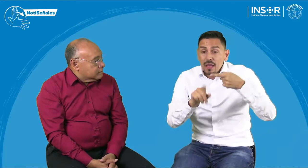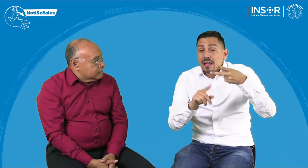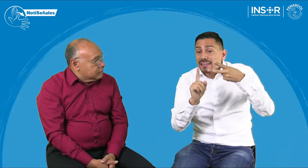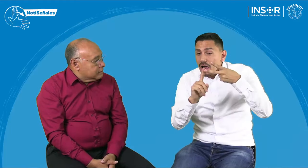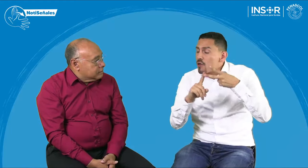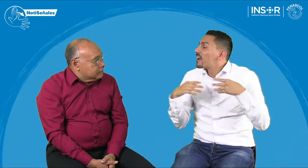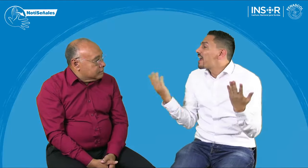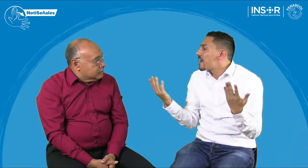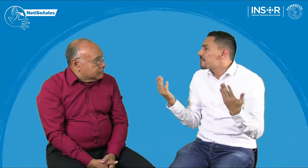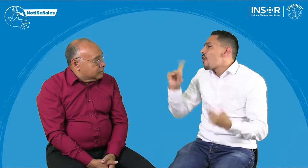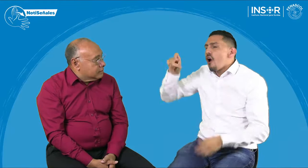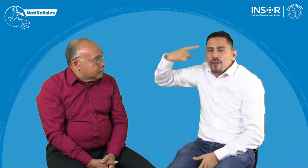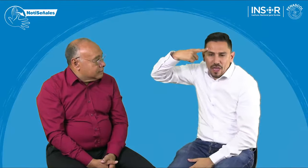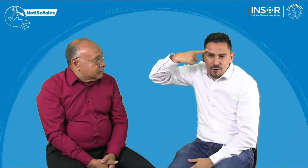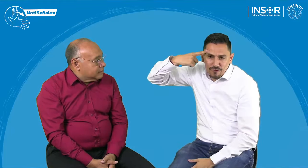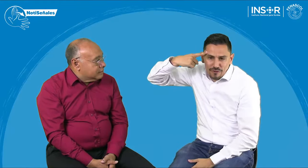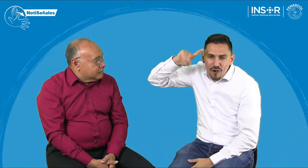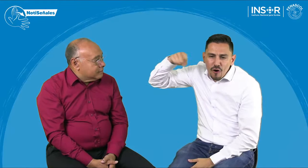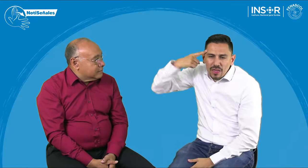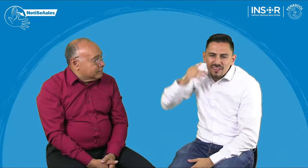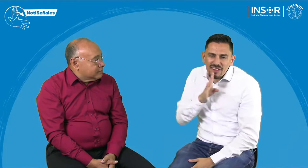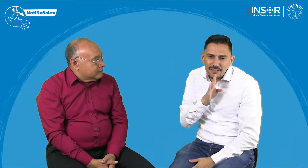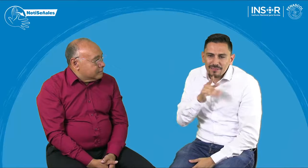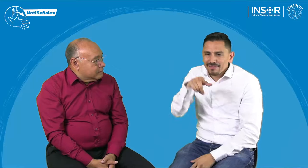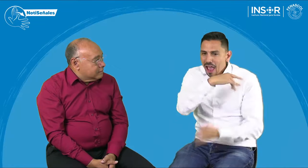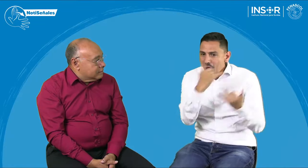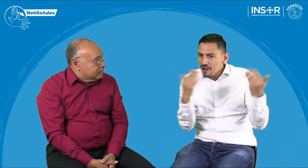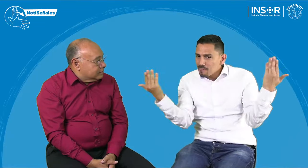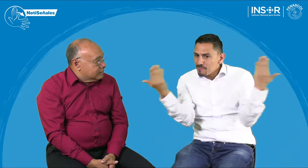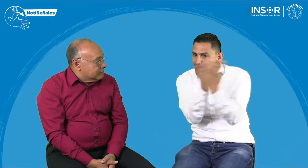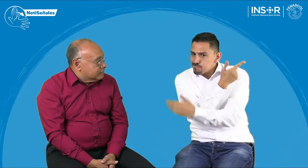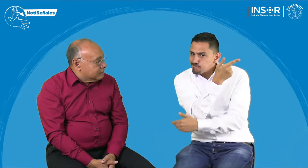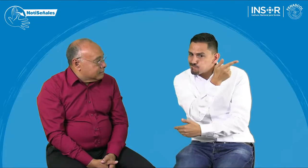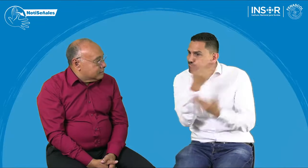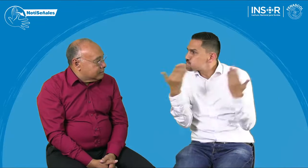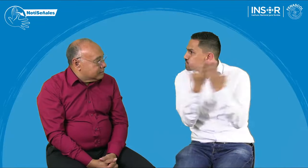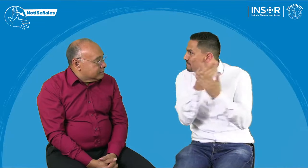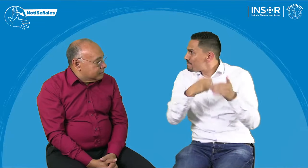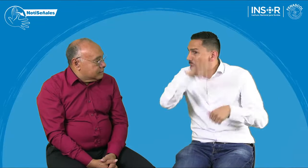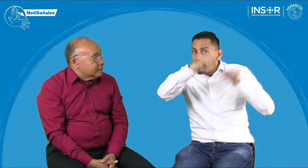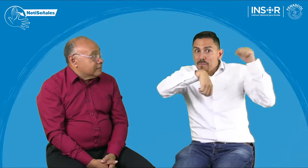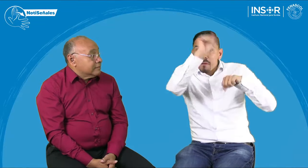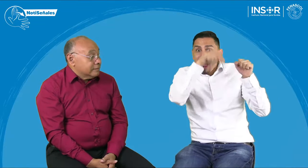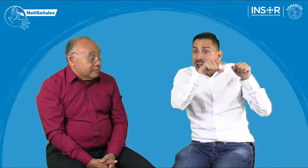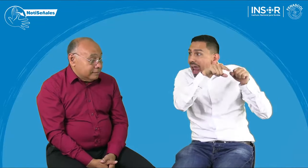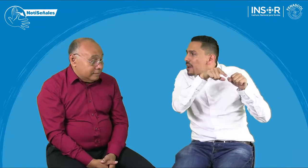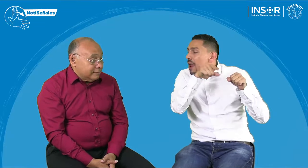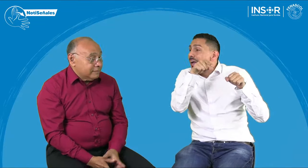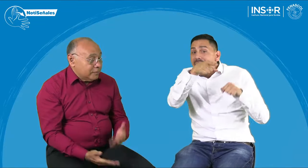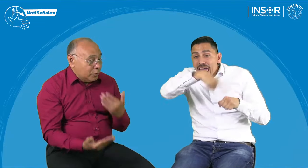apoyo que me han dado. Primeramente a mi familia también, agradecer al gobierno,